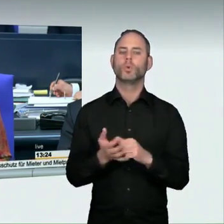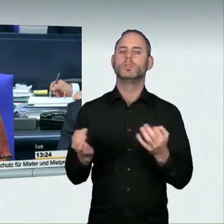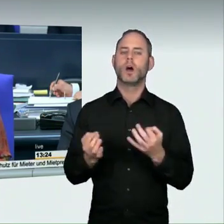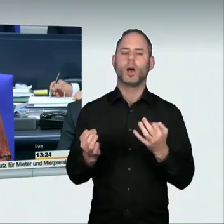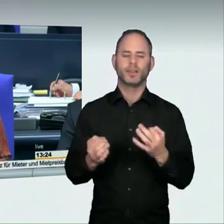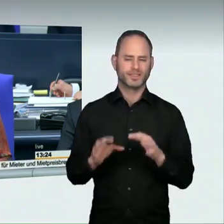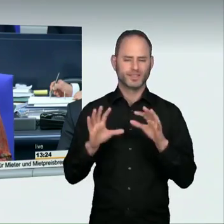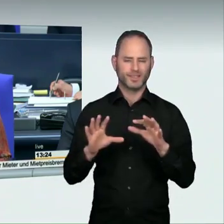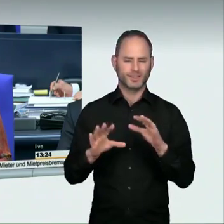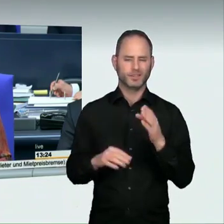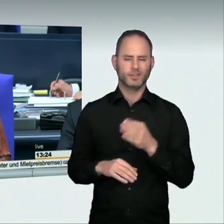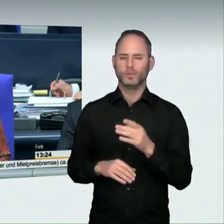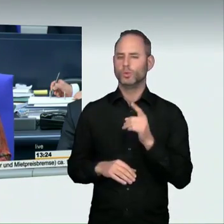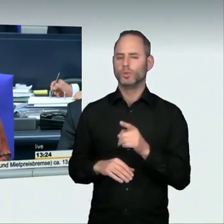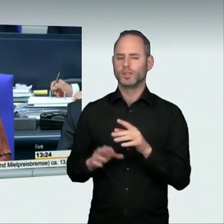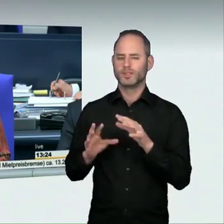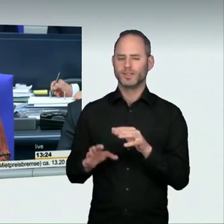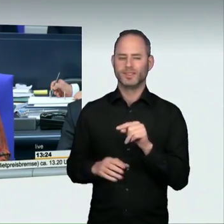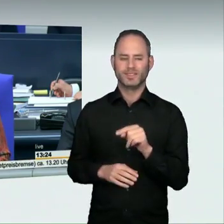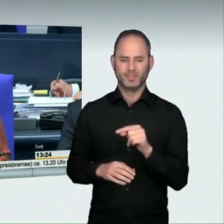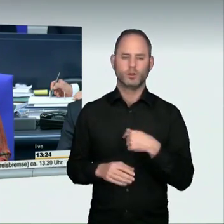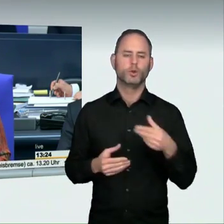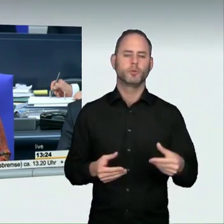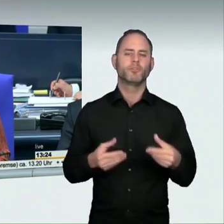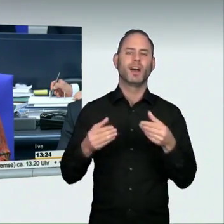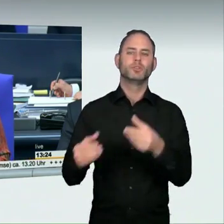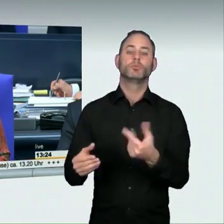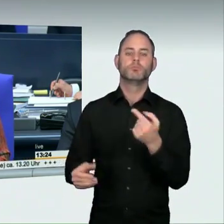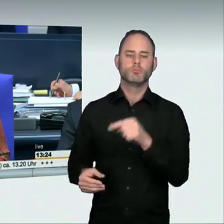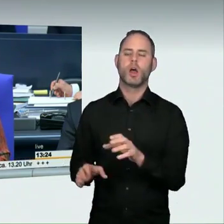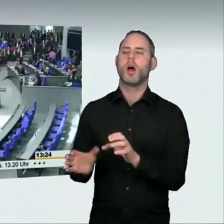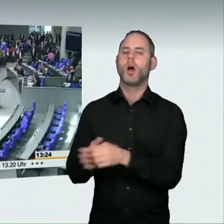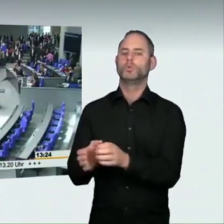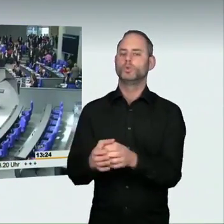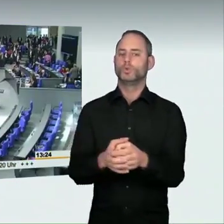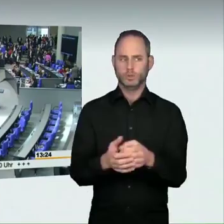aufgeführten Ausschüsse vorgeschlagen. Sind Sie damit einverstanden?